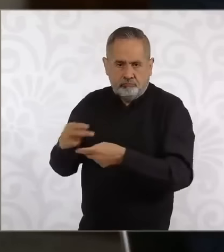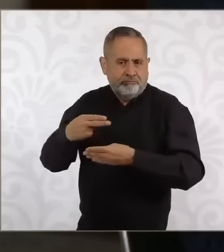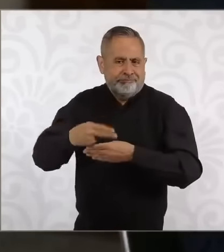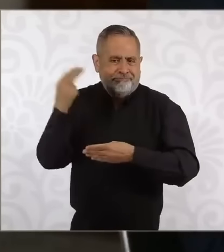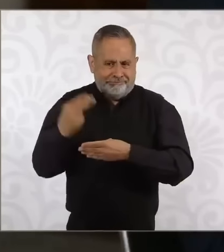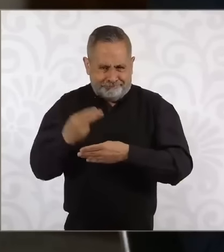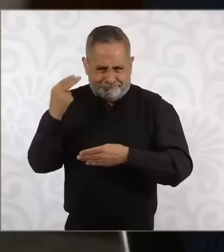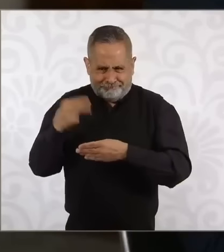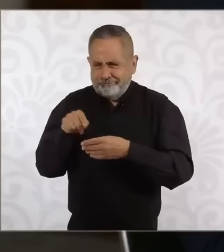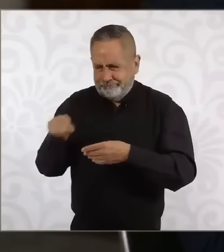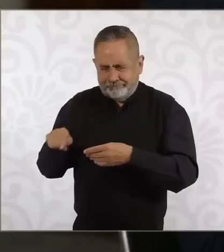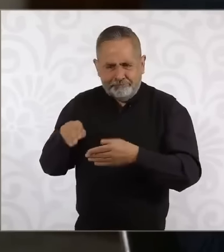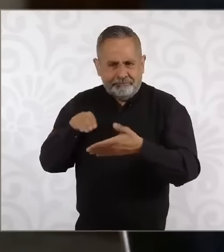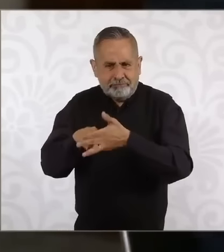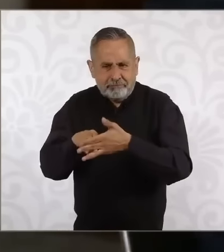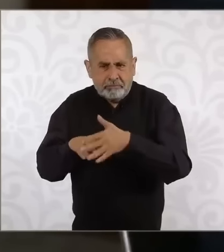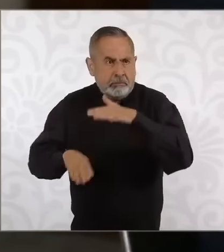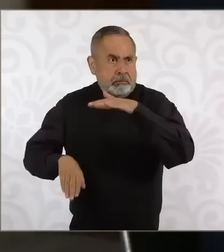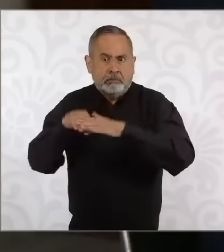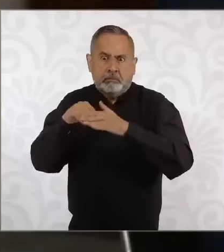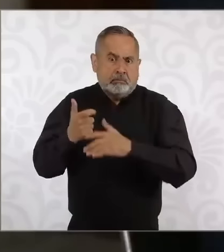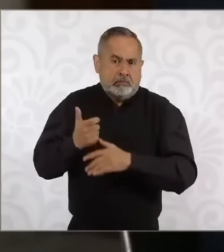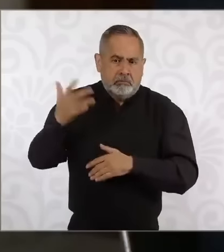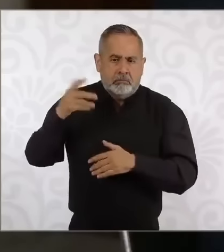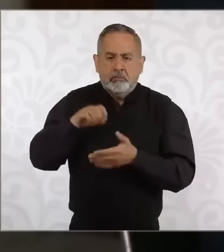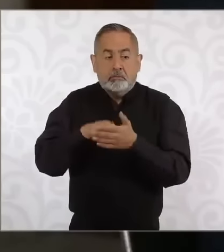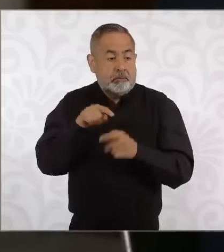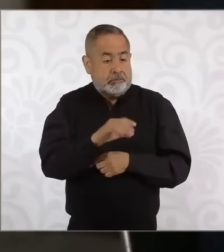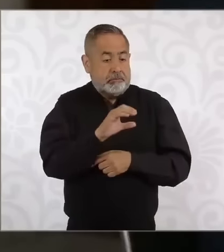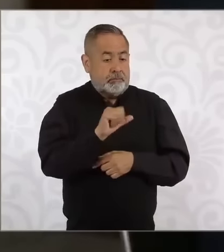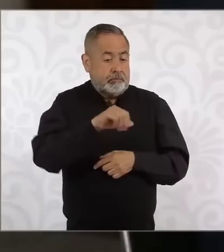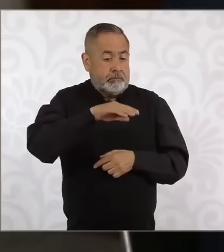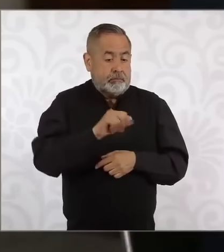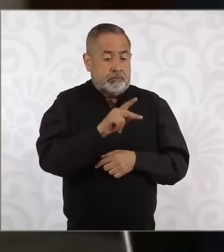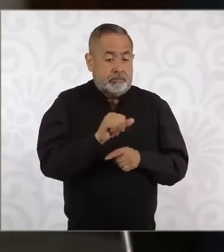tener algún tope en la cuota porque existe, por ejemplo, la chamapa Lechería, que es de las más